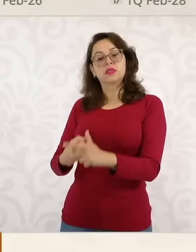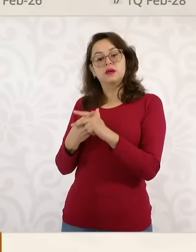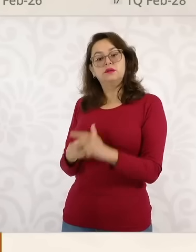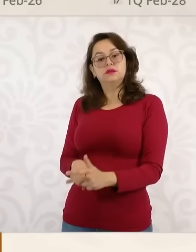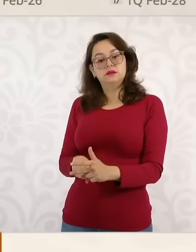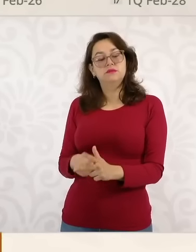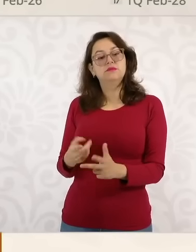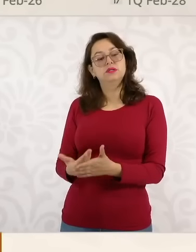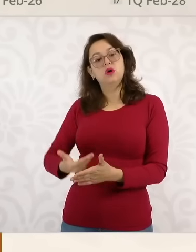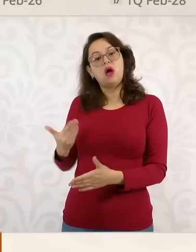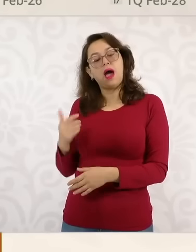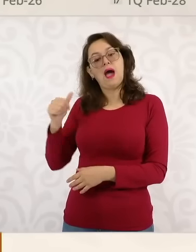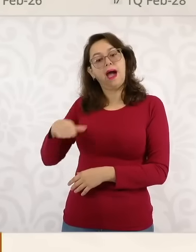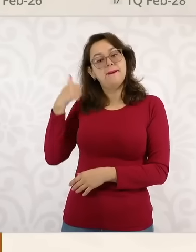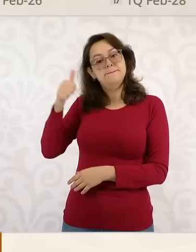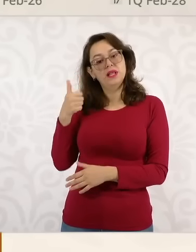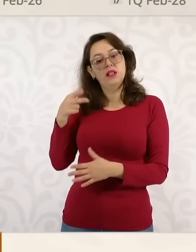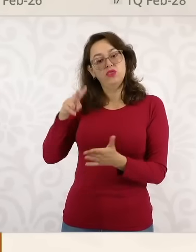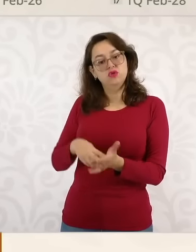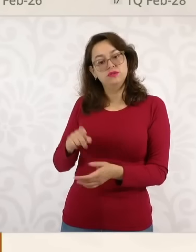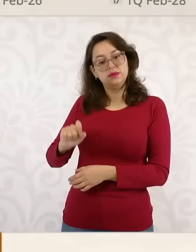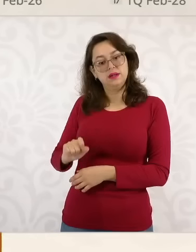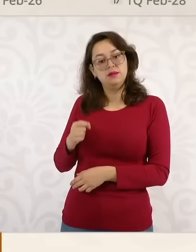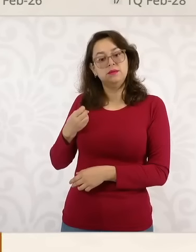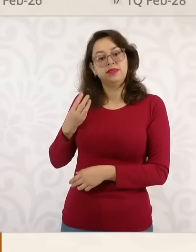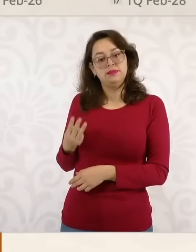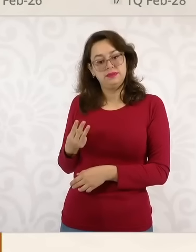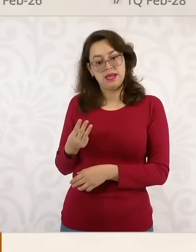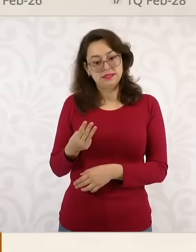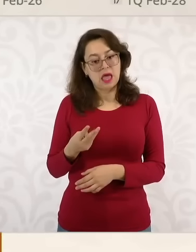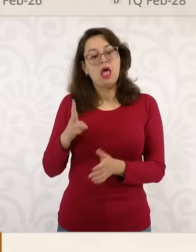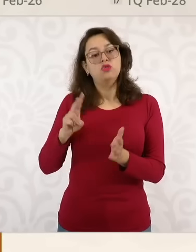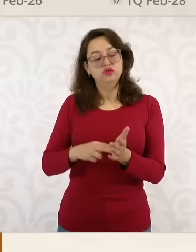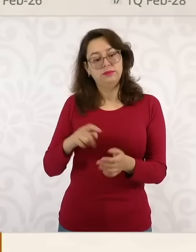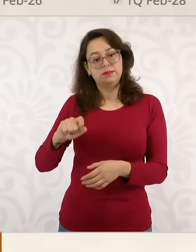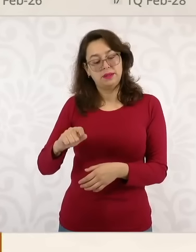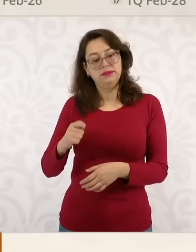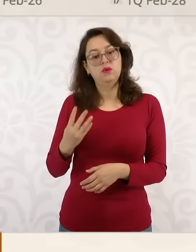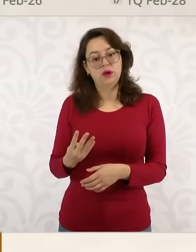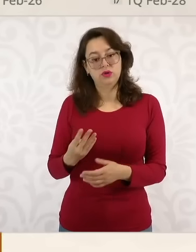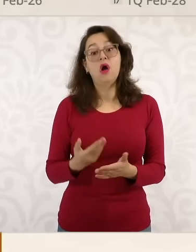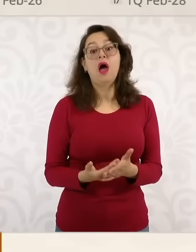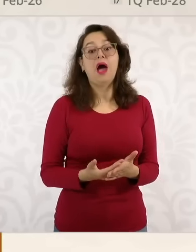en el pasado abril del 2023 y septiembre 2024, respectivamente. Aquí presentamos una línea de